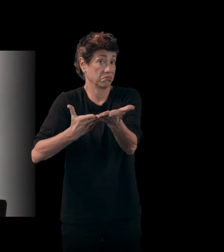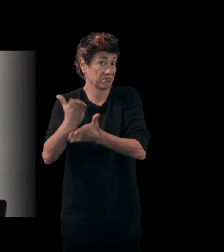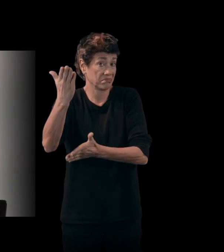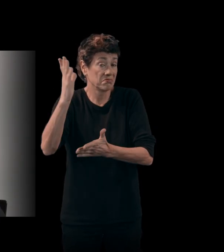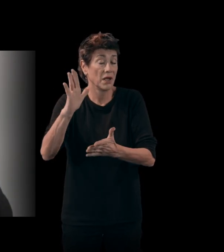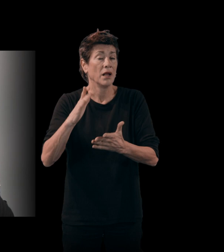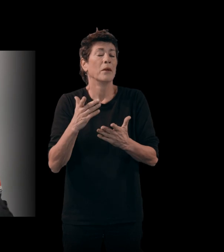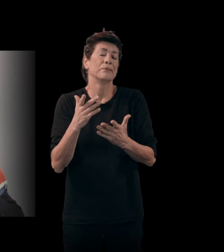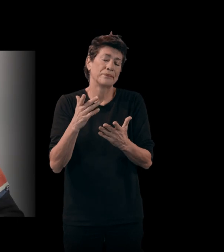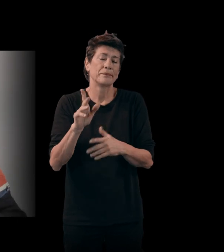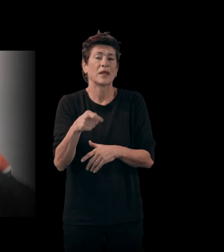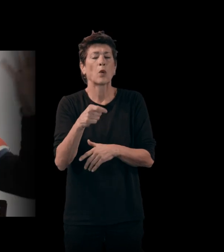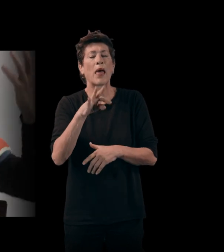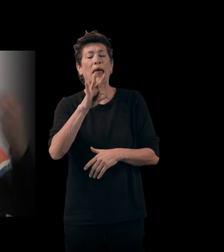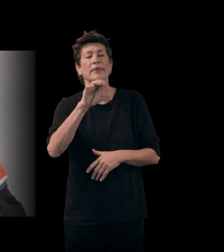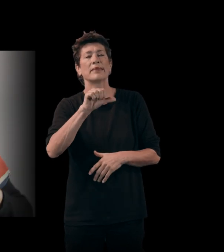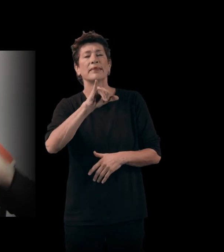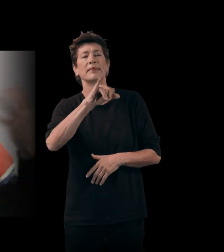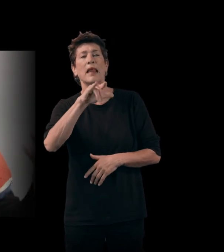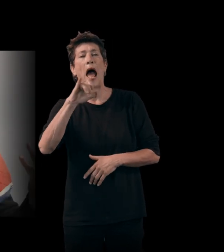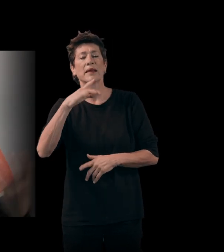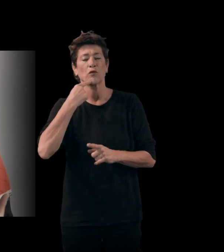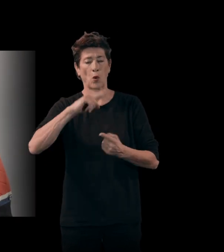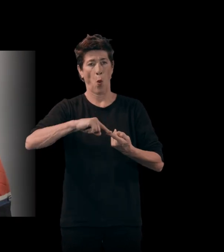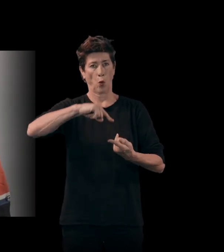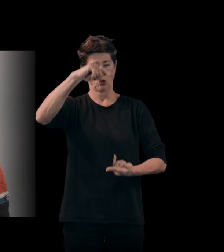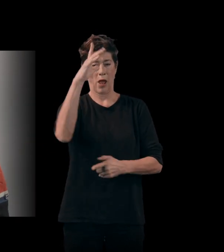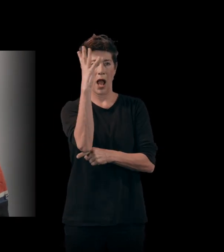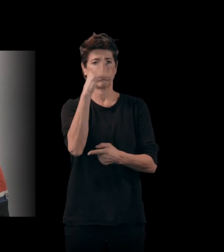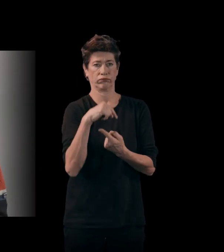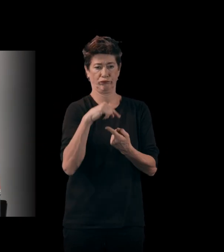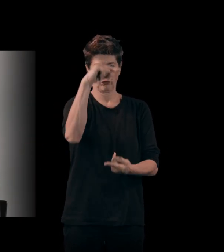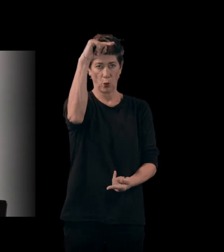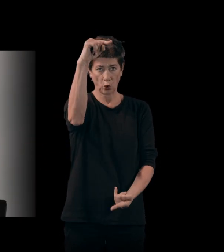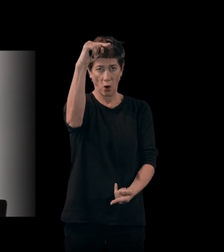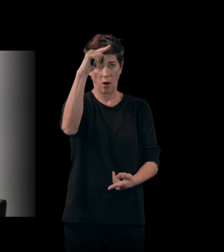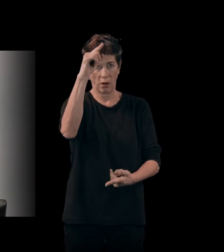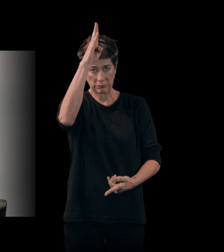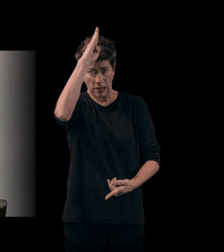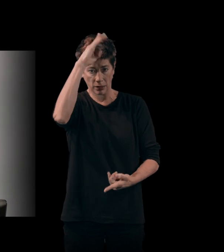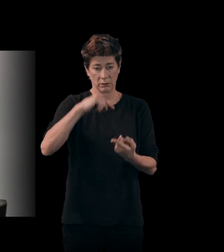La taille, évidemment, on peut lire la hauteur. Et ce qui est très beau dans la question des arbres me semble-t-il,